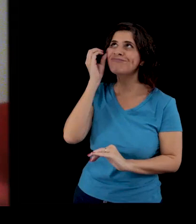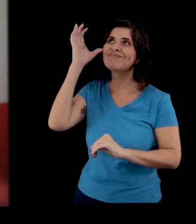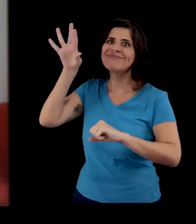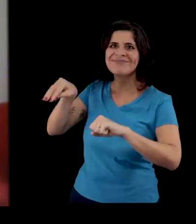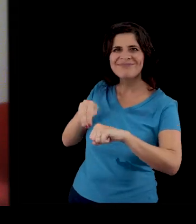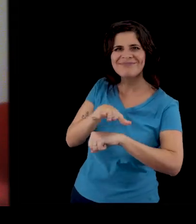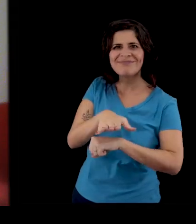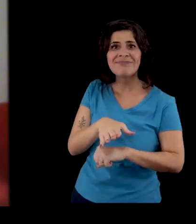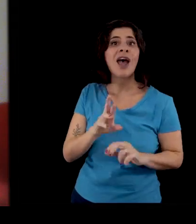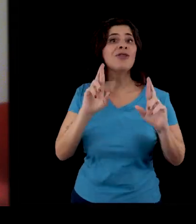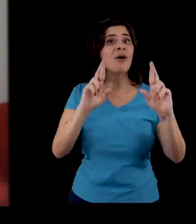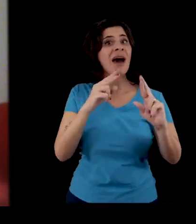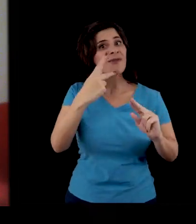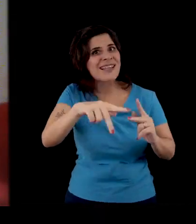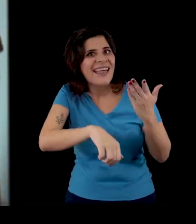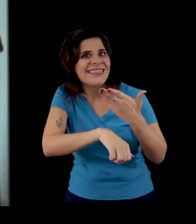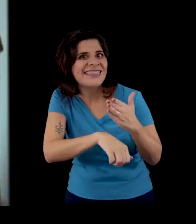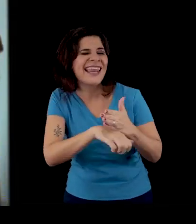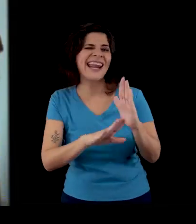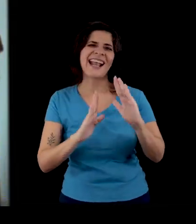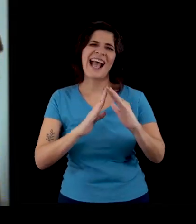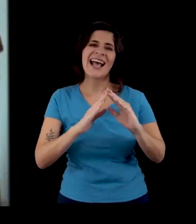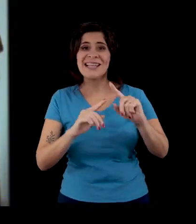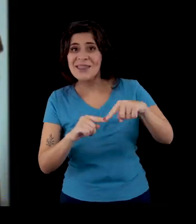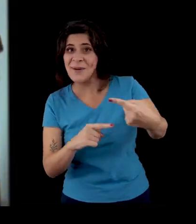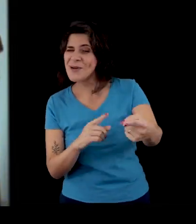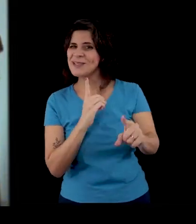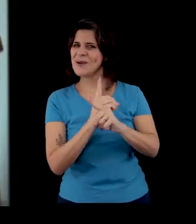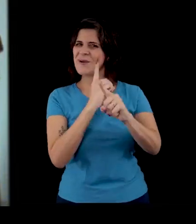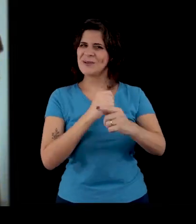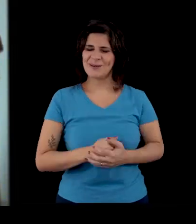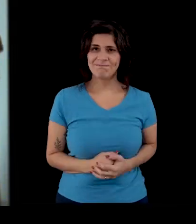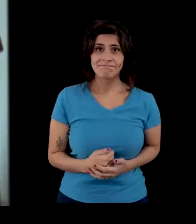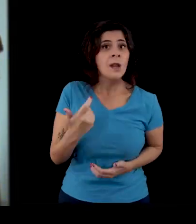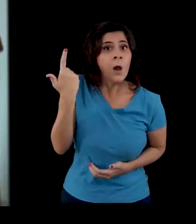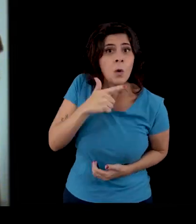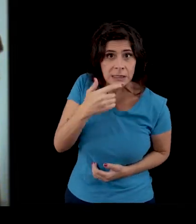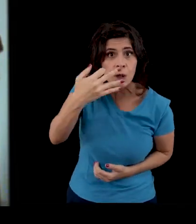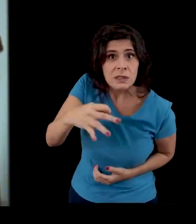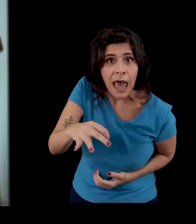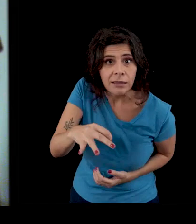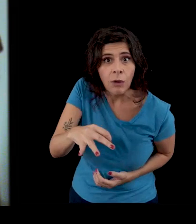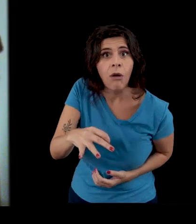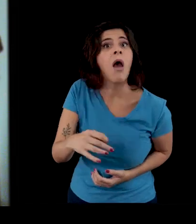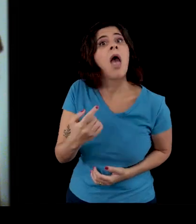e até a próxima. E aí? Está dando certo? Quero ver você treinar. Então, marca no seu vídeo